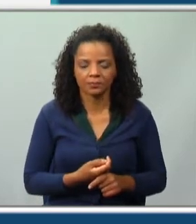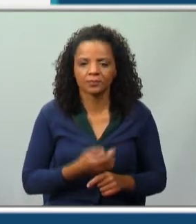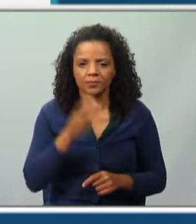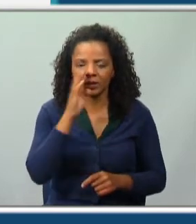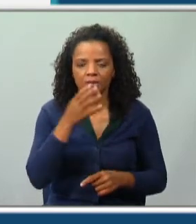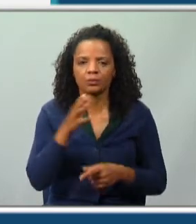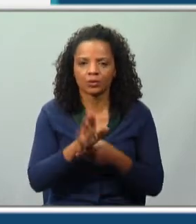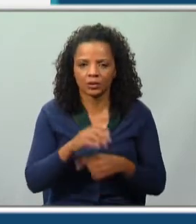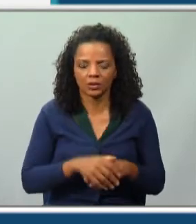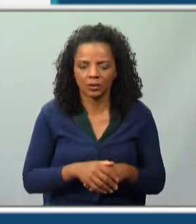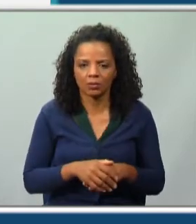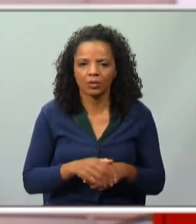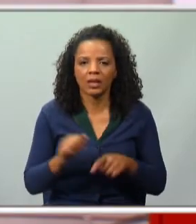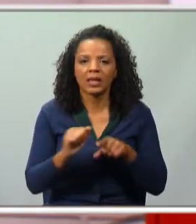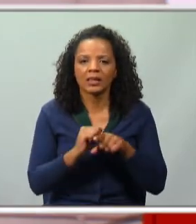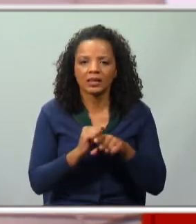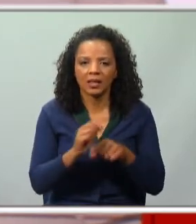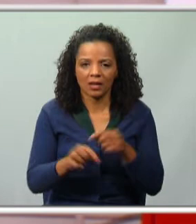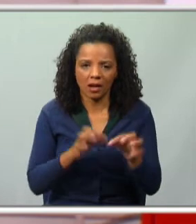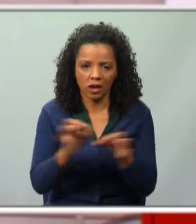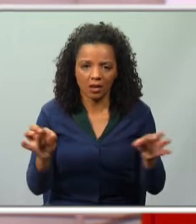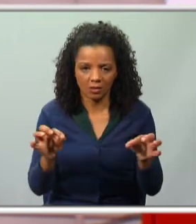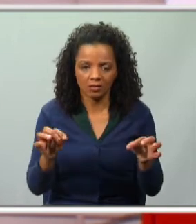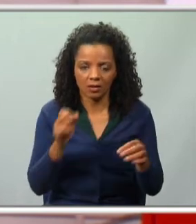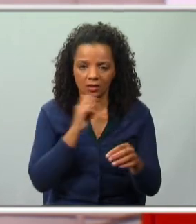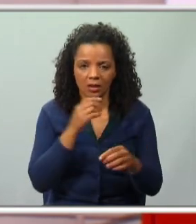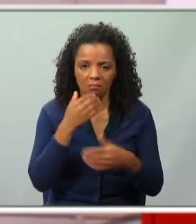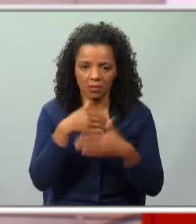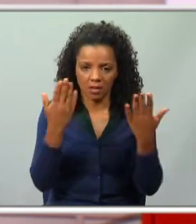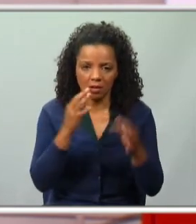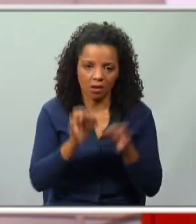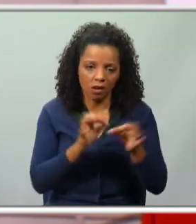tênis por exemplo com atacadores posso exata os ténis de quem é ou quando o 例如帶鞋帶的運動鞋，我可以到底是誰在打網球或者什麼時候打